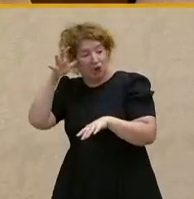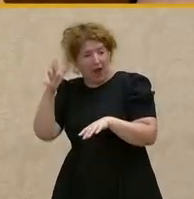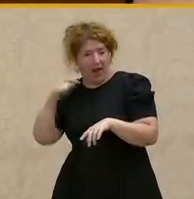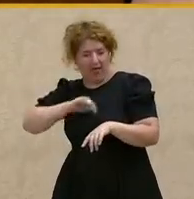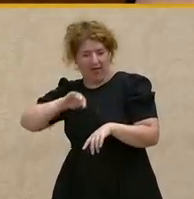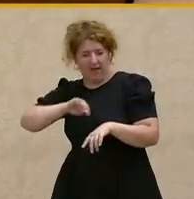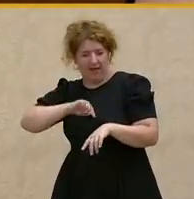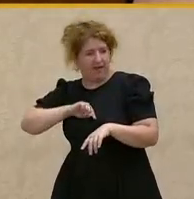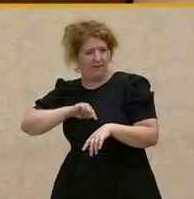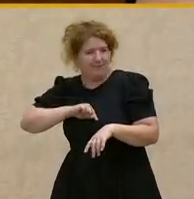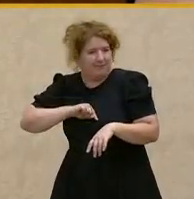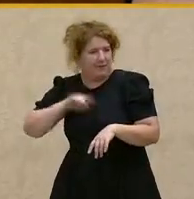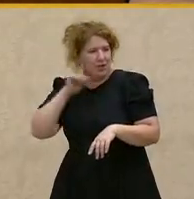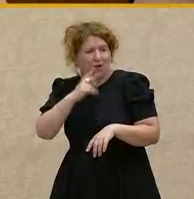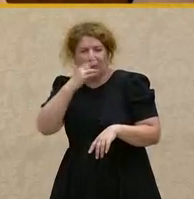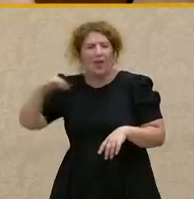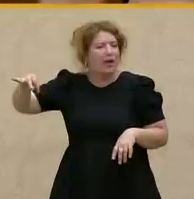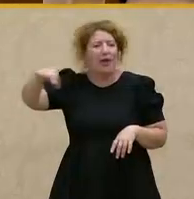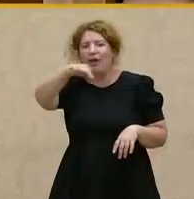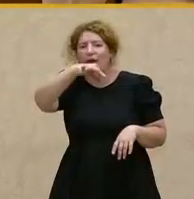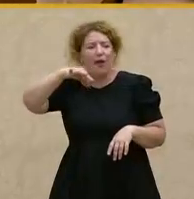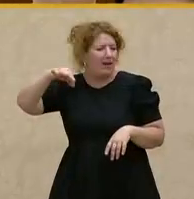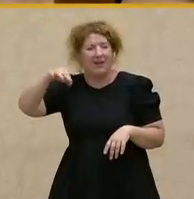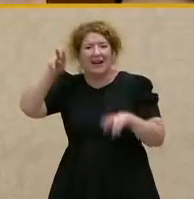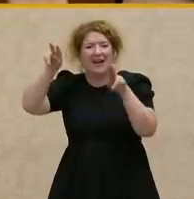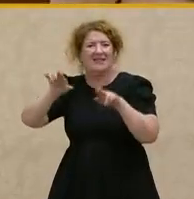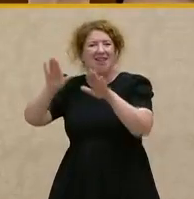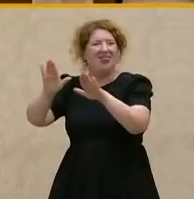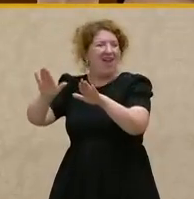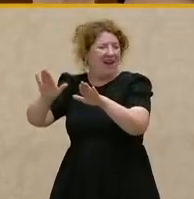puedo meter a una persona sordociega ni en una residencia de discapacidades físicas,